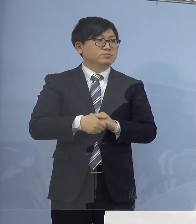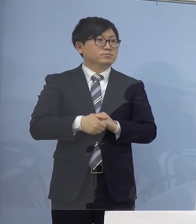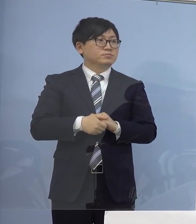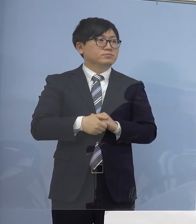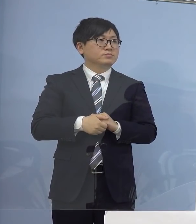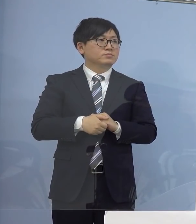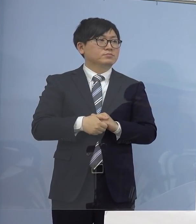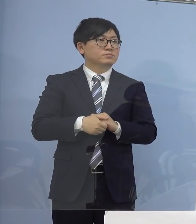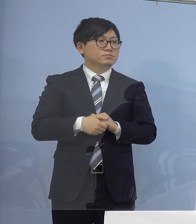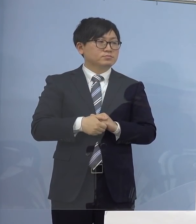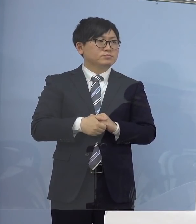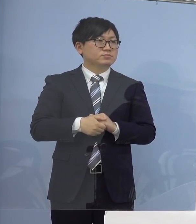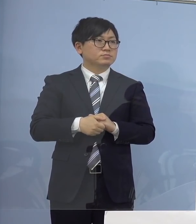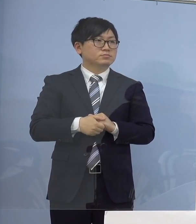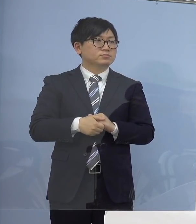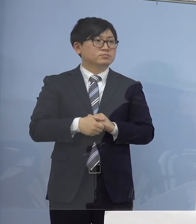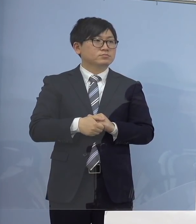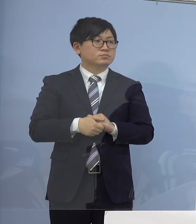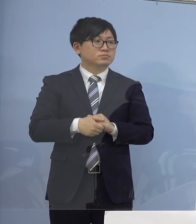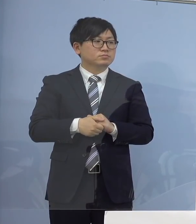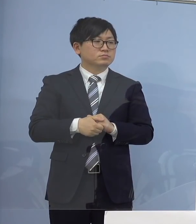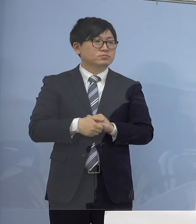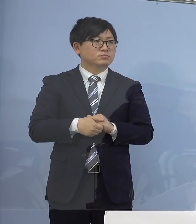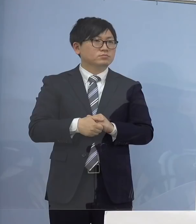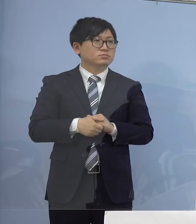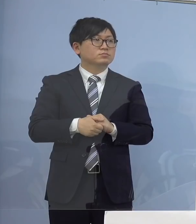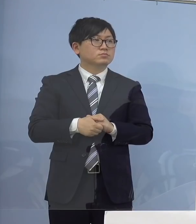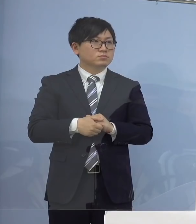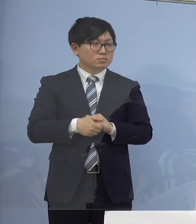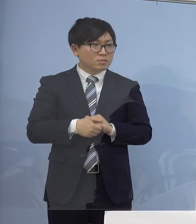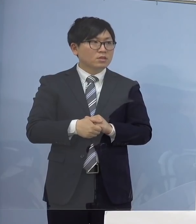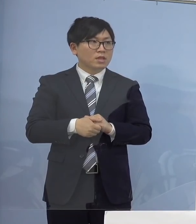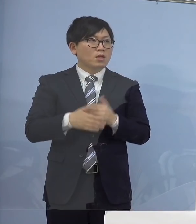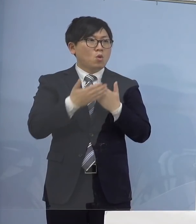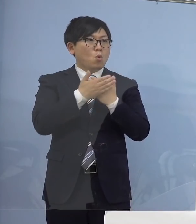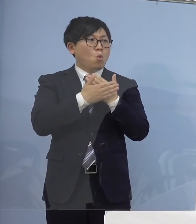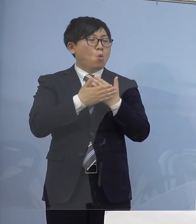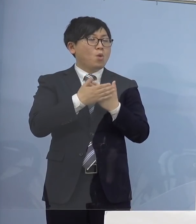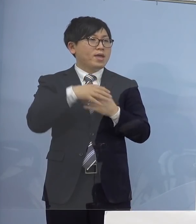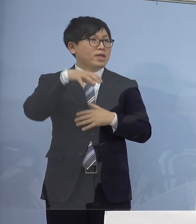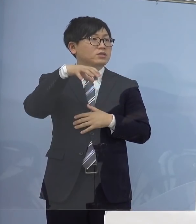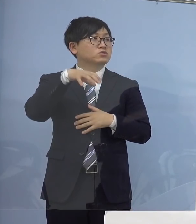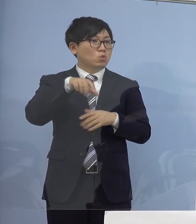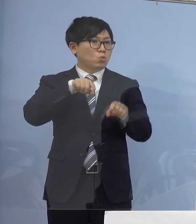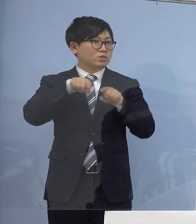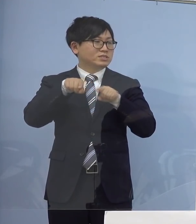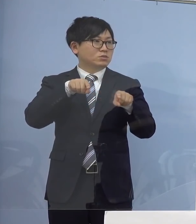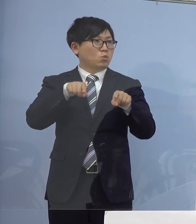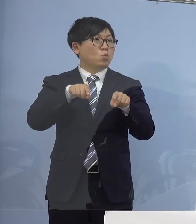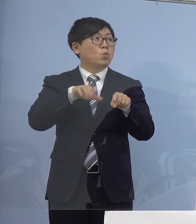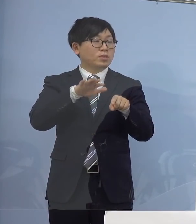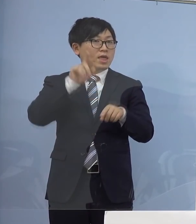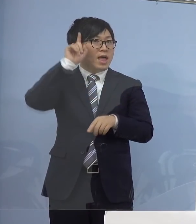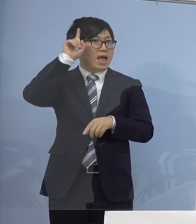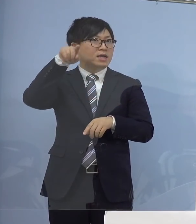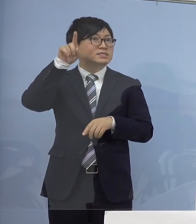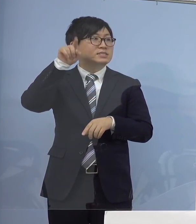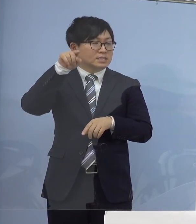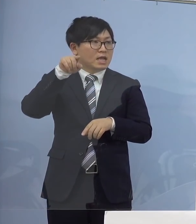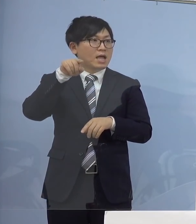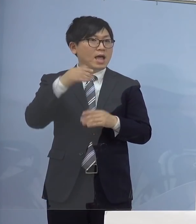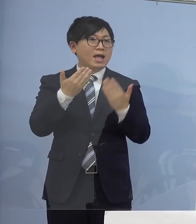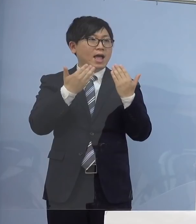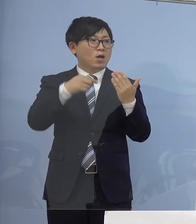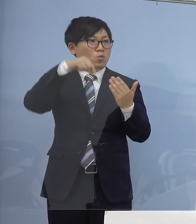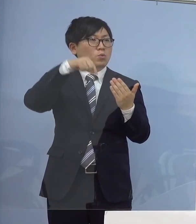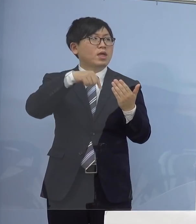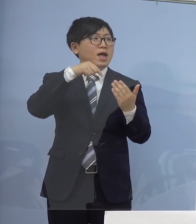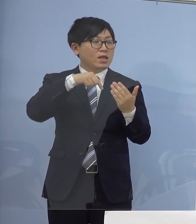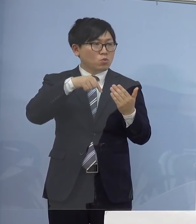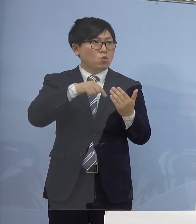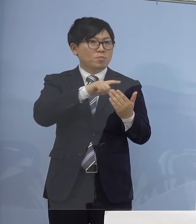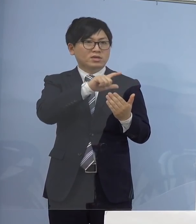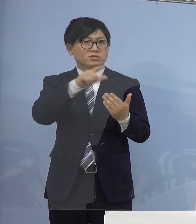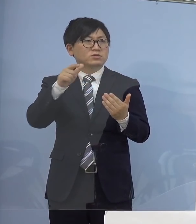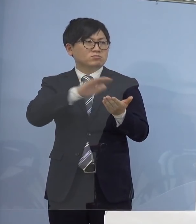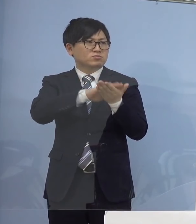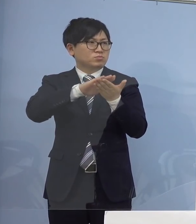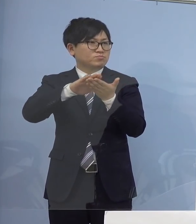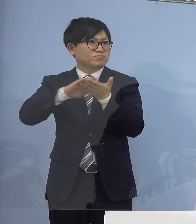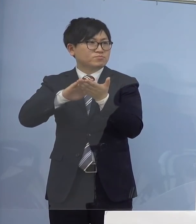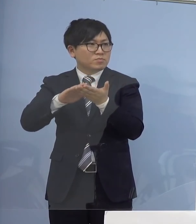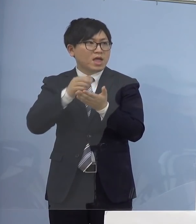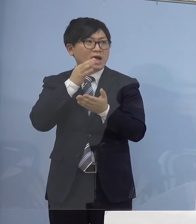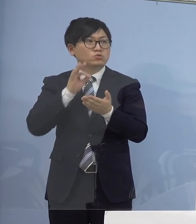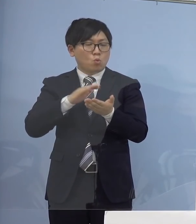その上で保健所の指導のもと 明日学校の施設内の消毒を 実施するという予定となっております